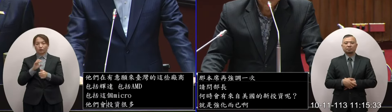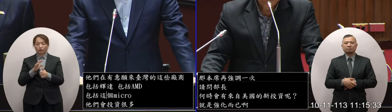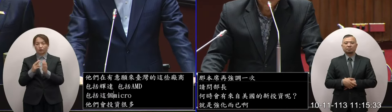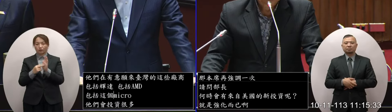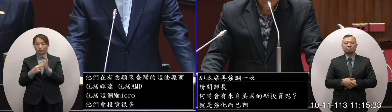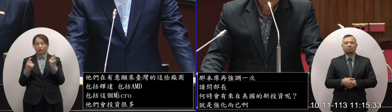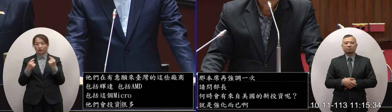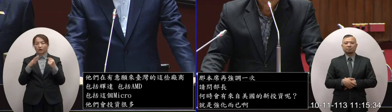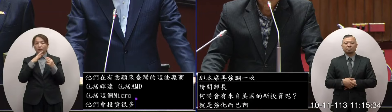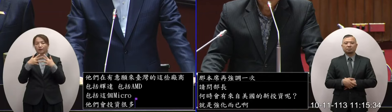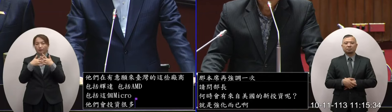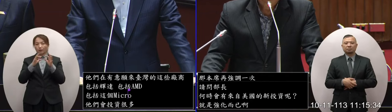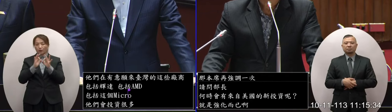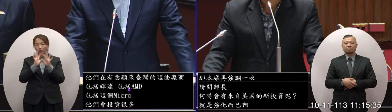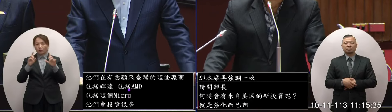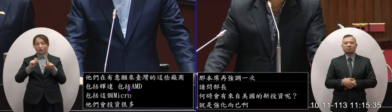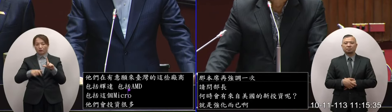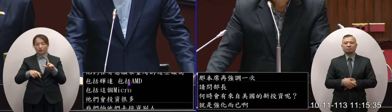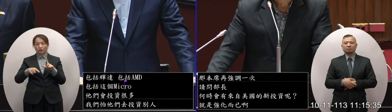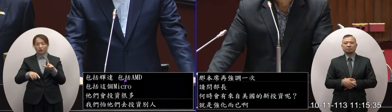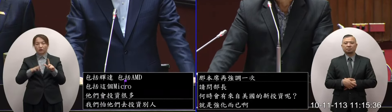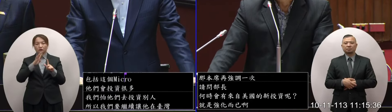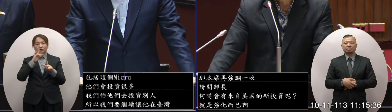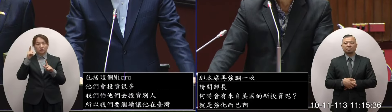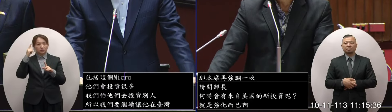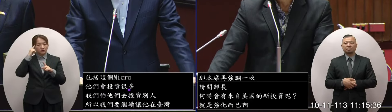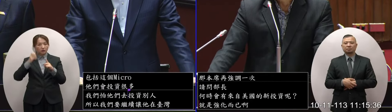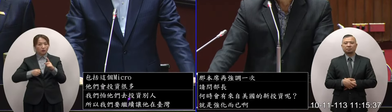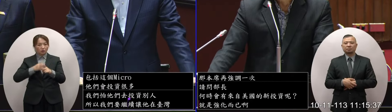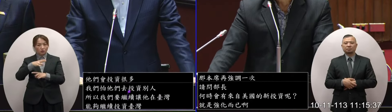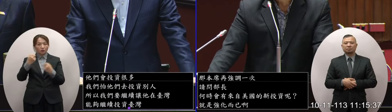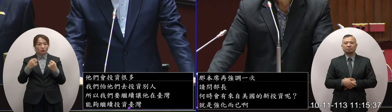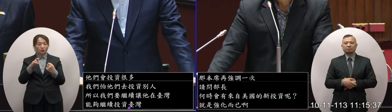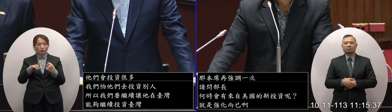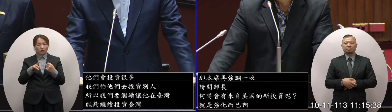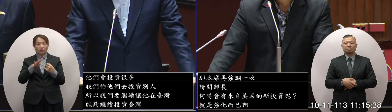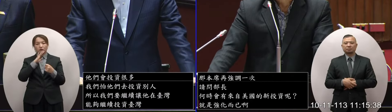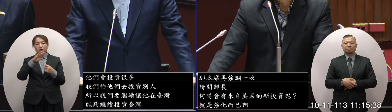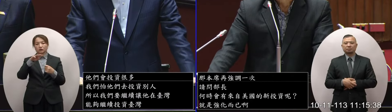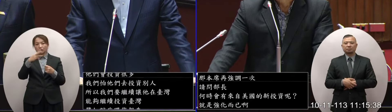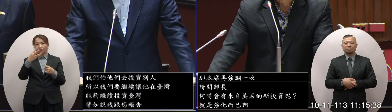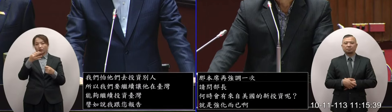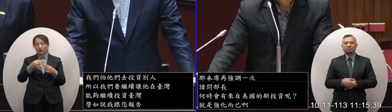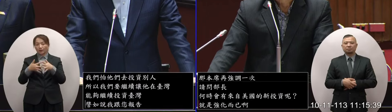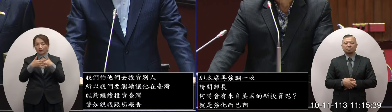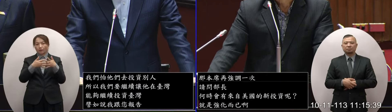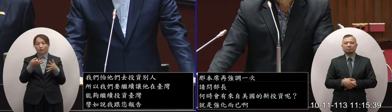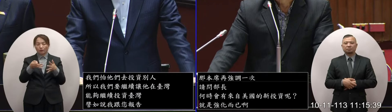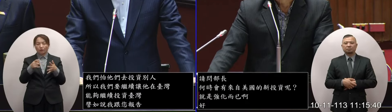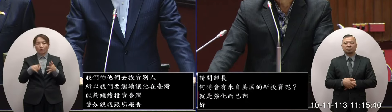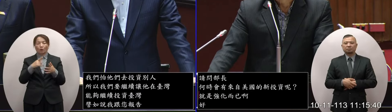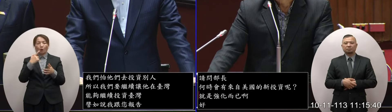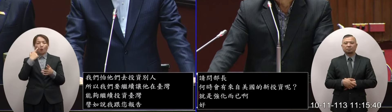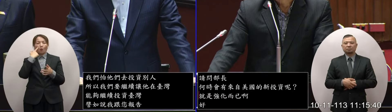美光這個公司來講的話 他下一個投資是300億美元 這是一個非常大的投資